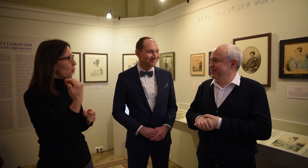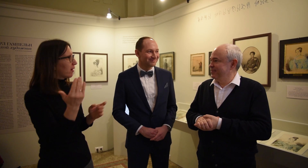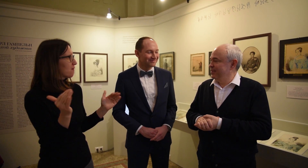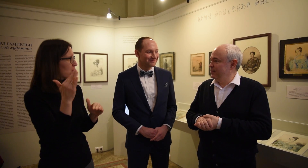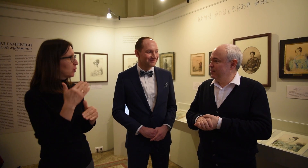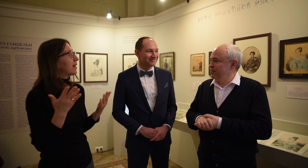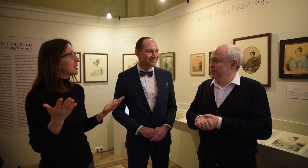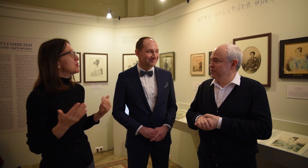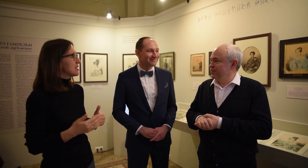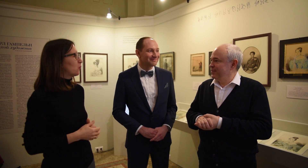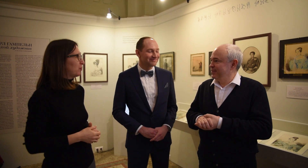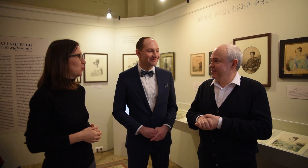Поэтому здесь такой полумрак. Понятно теперь.